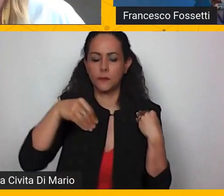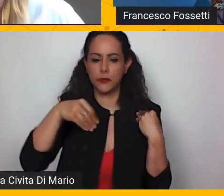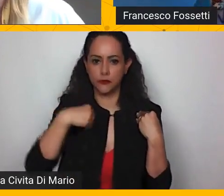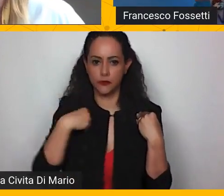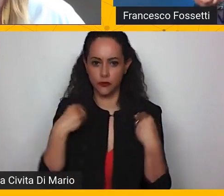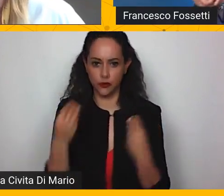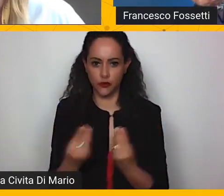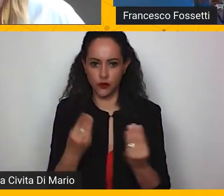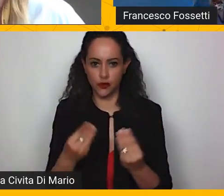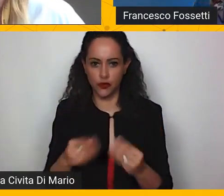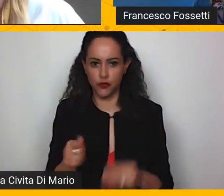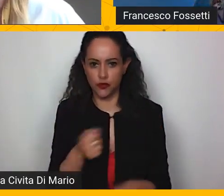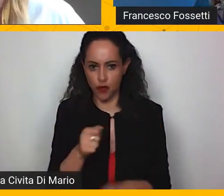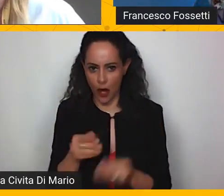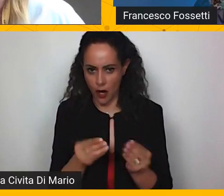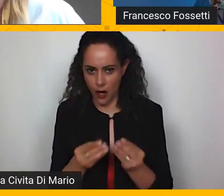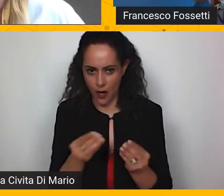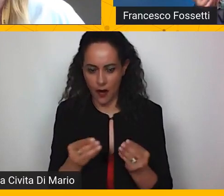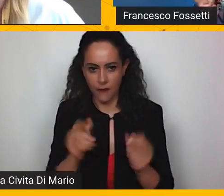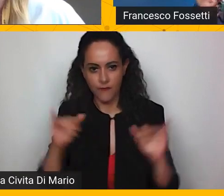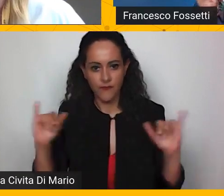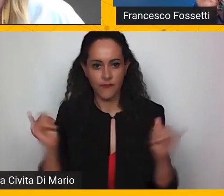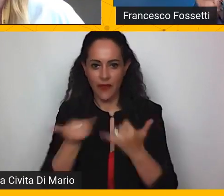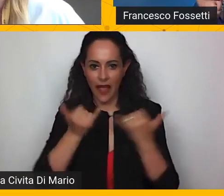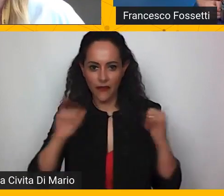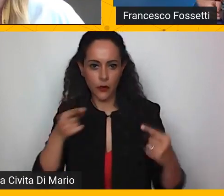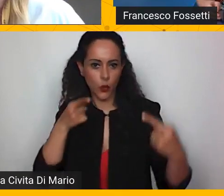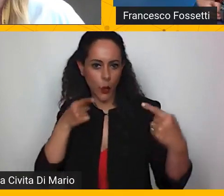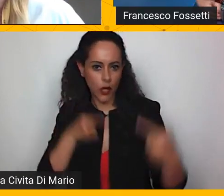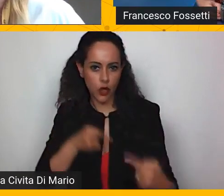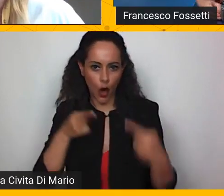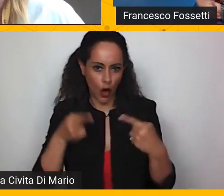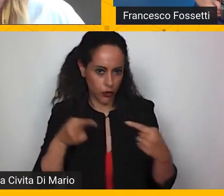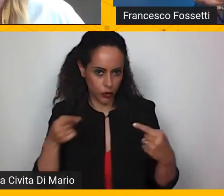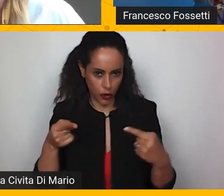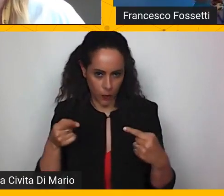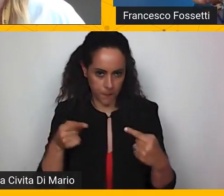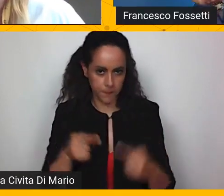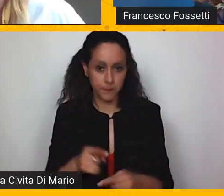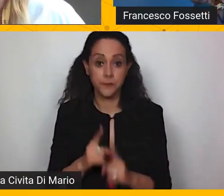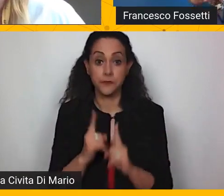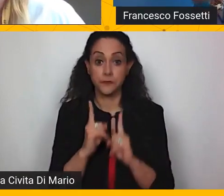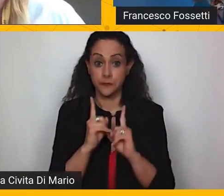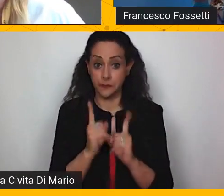iniziare o fare cioè per fare in modo che il giocatore inizi